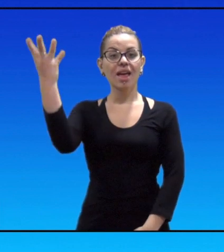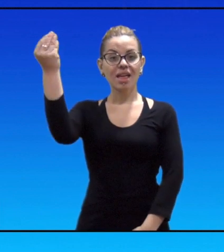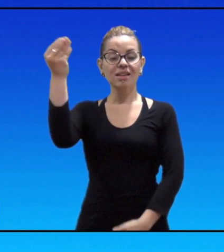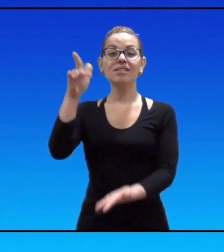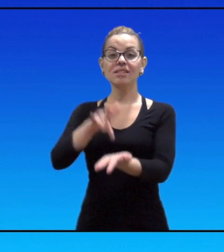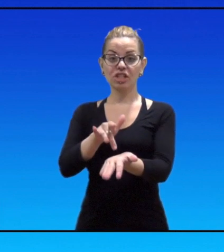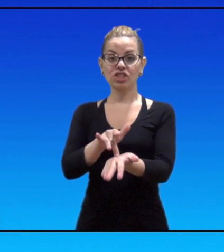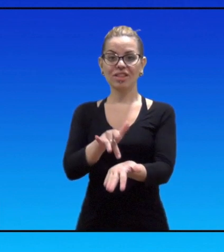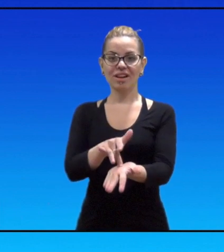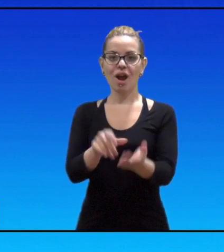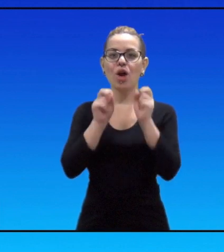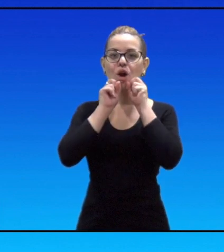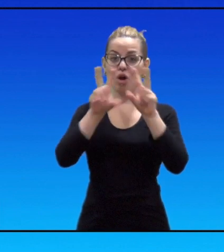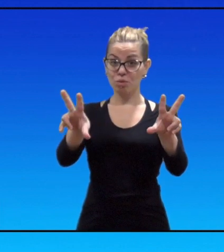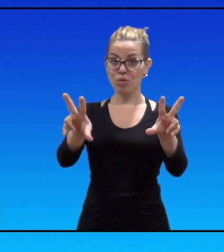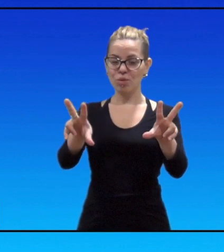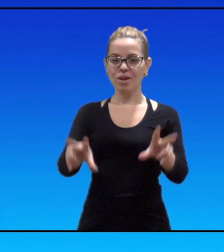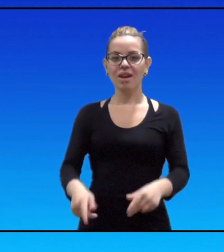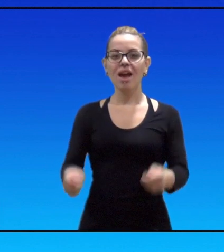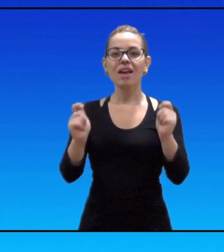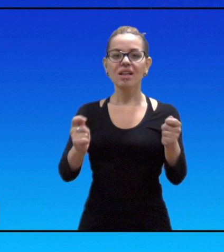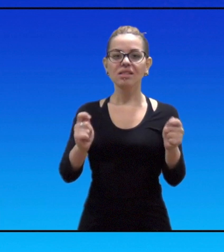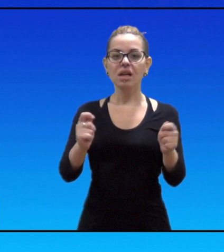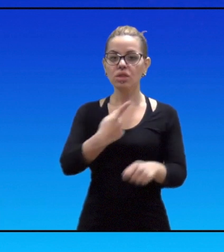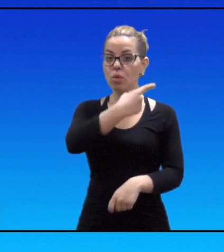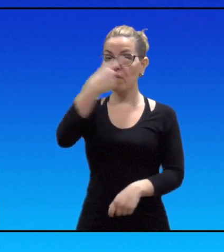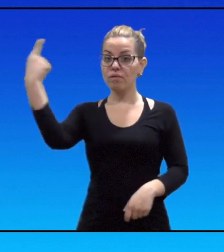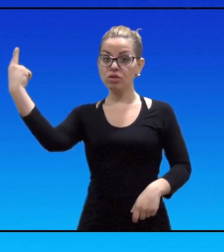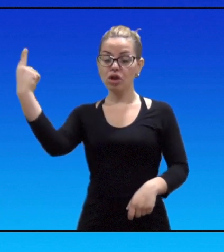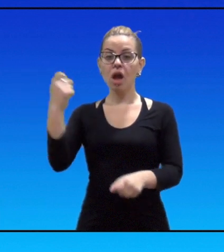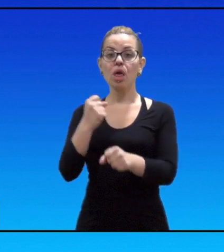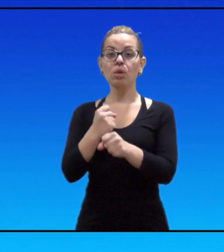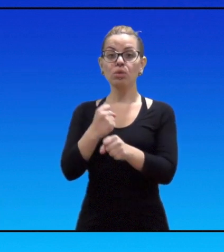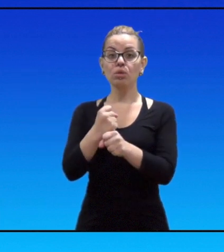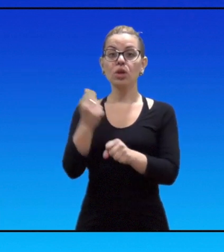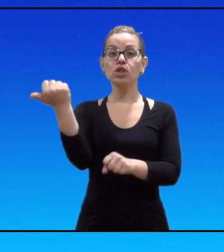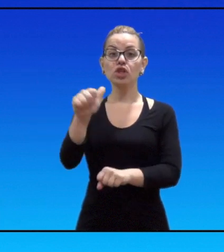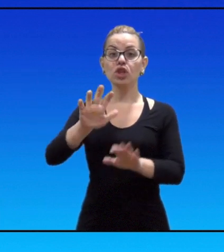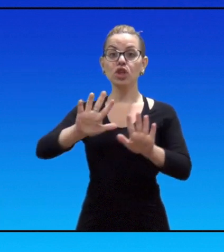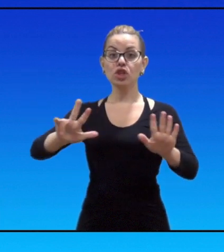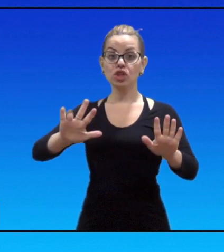La Sede Centrale ENS comunica che è stata pubblicata sulla Gazzetta Ufficiale n°118